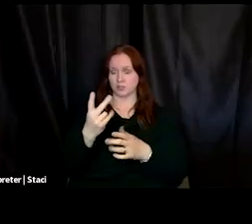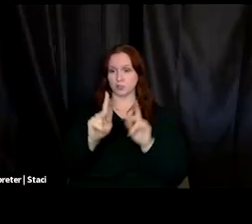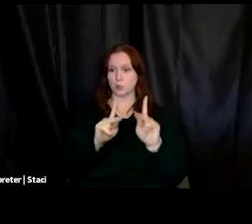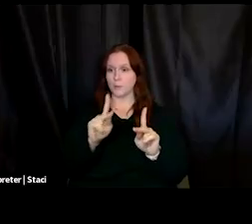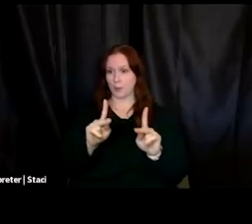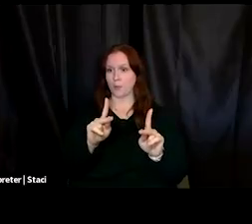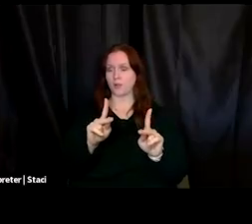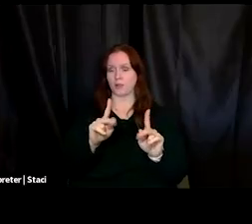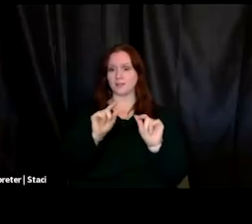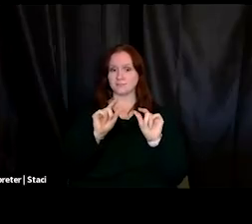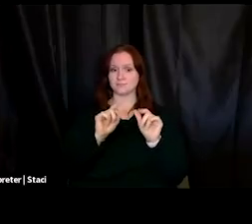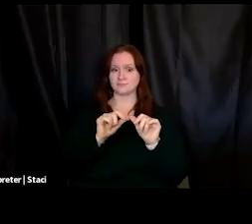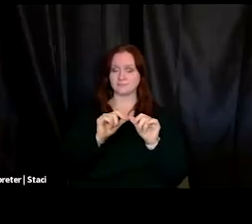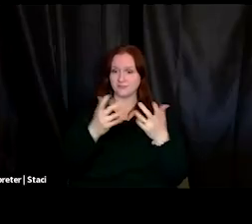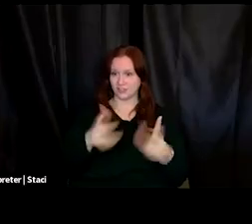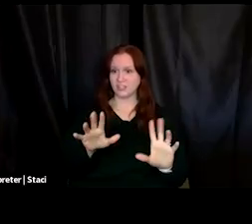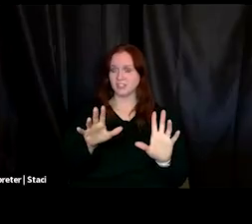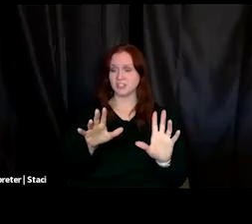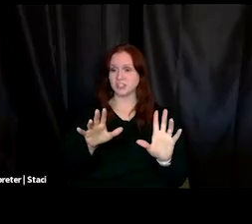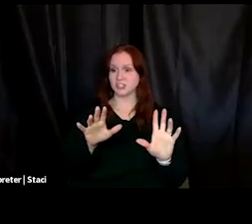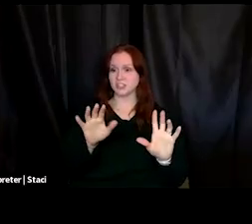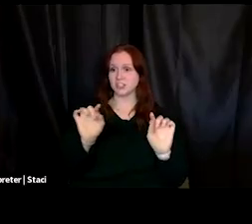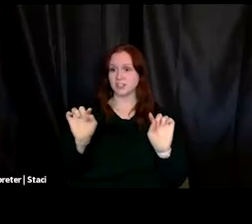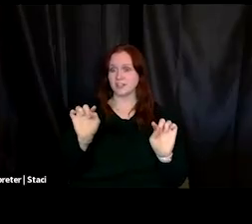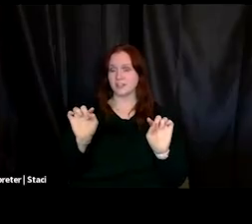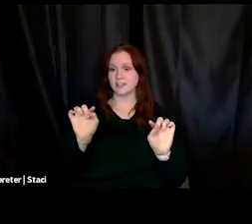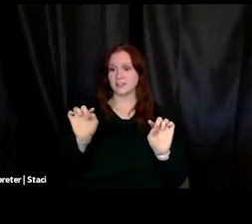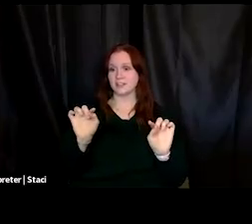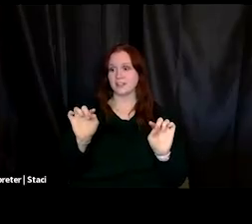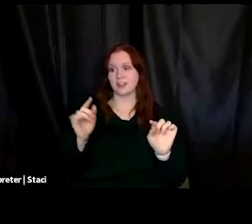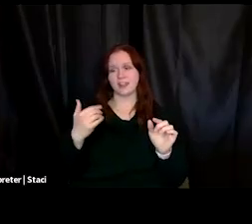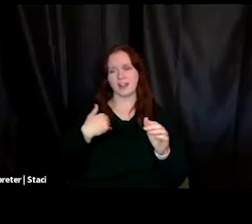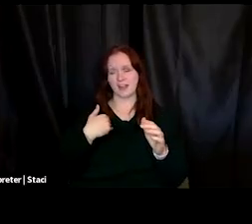pero queríamos abordar esto de manera más general, y volver a...